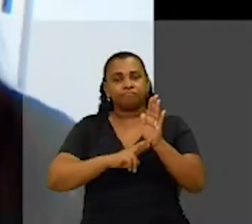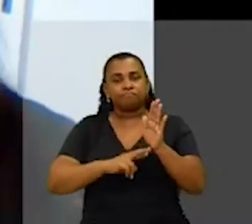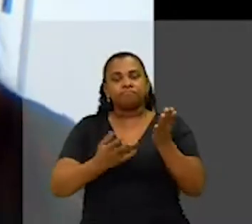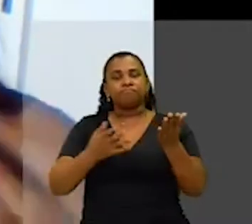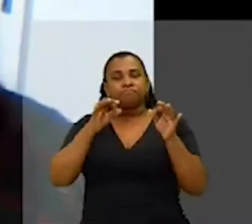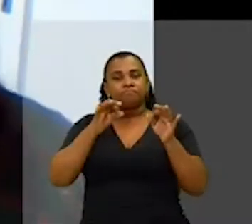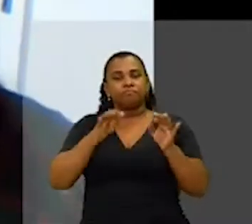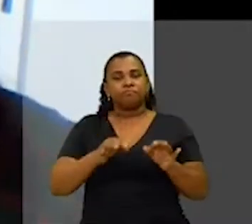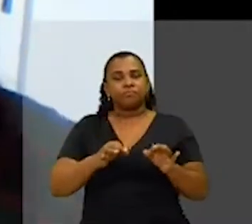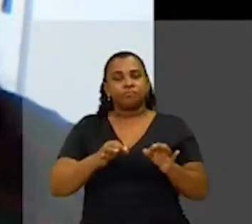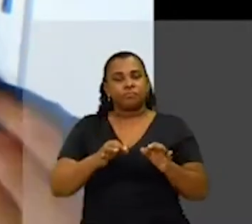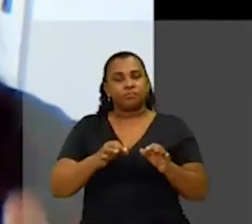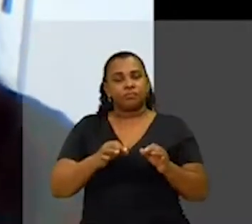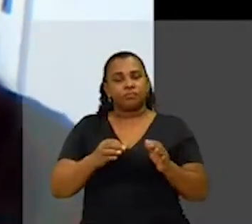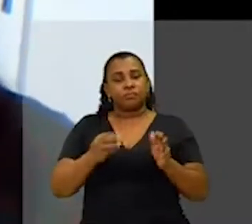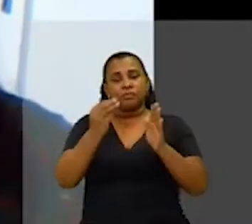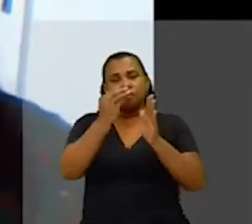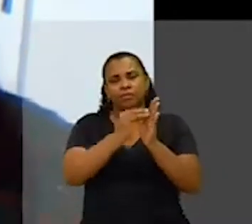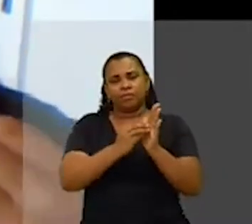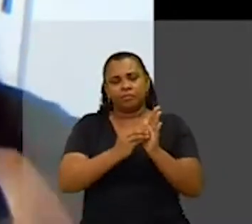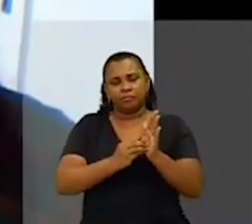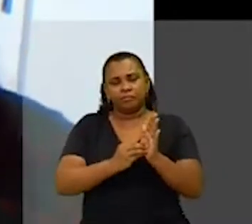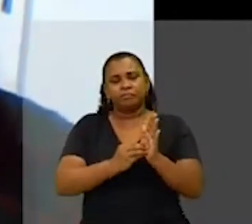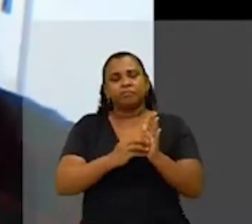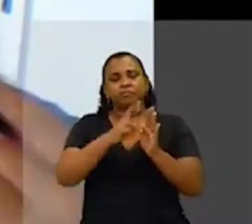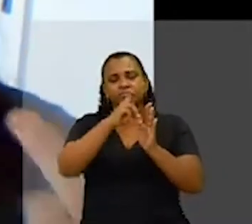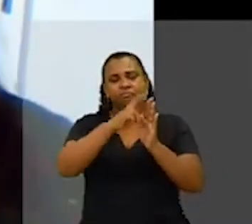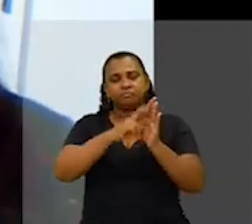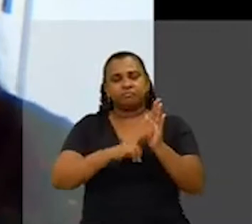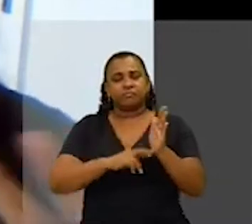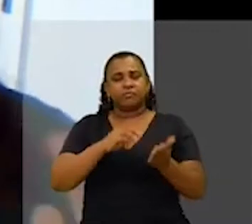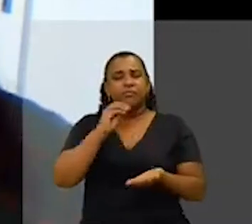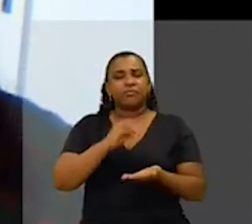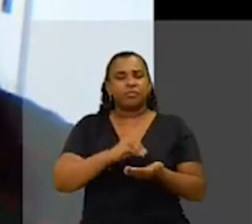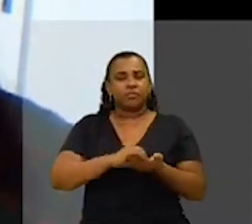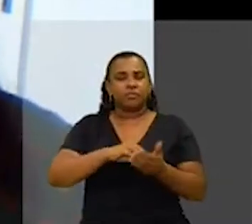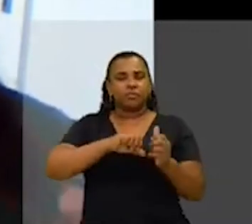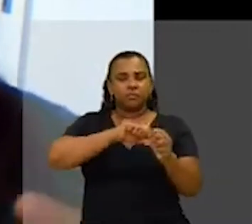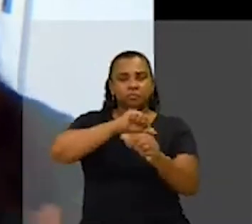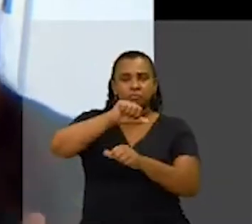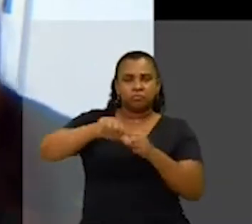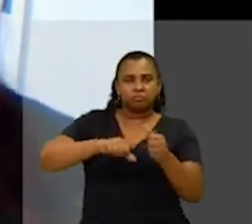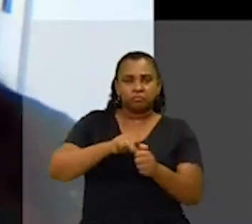Clara de regras também sobre a permanência troca ou saída de forma mentais que tem